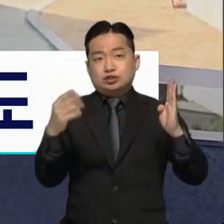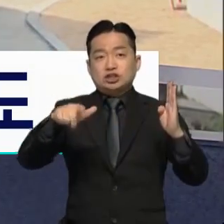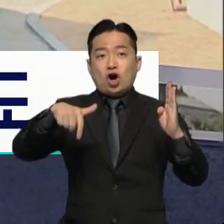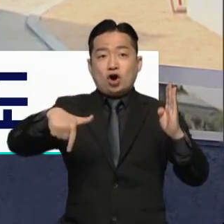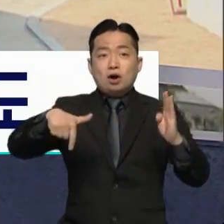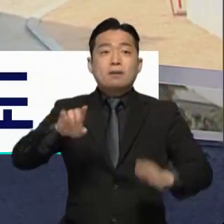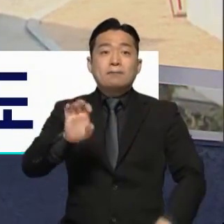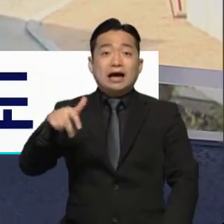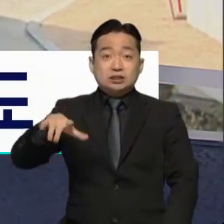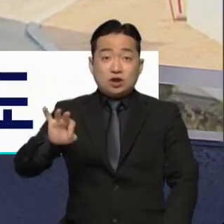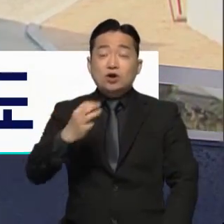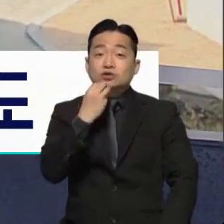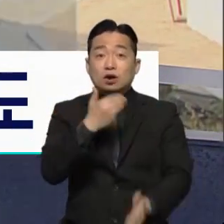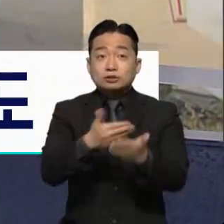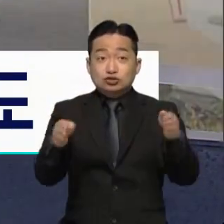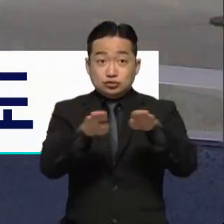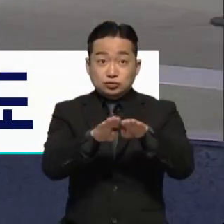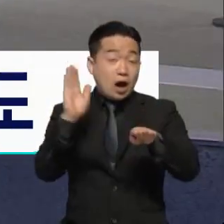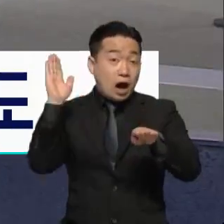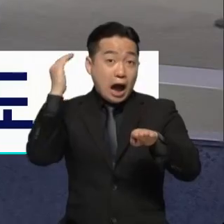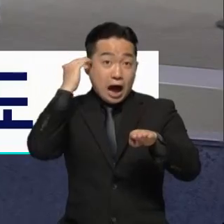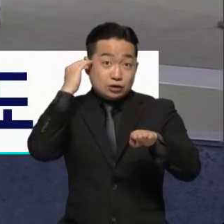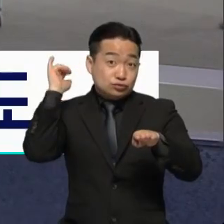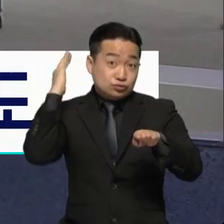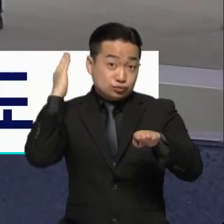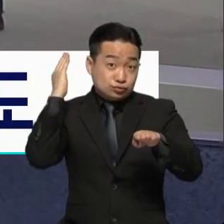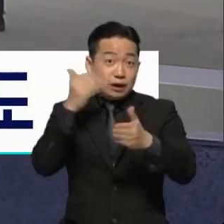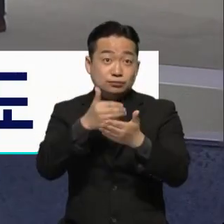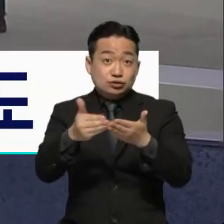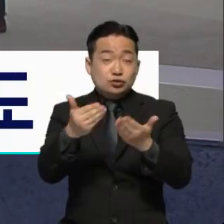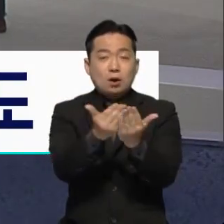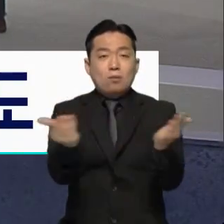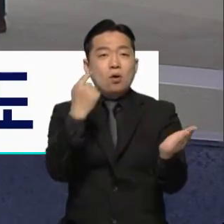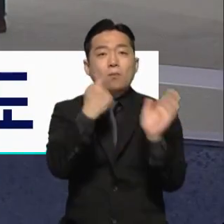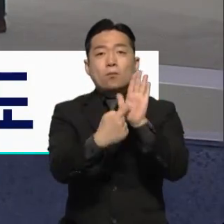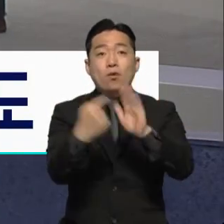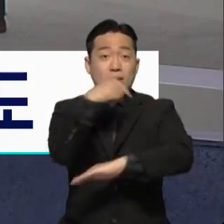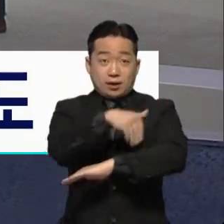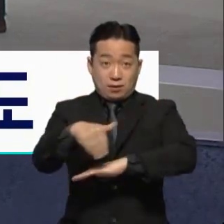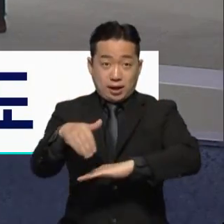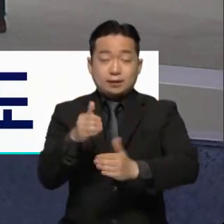서울미술관은 한국근현대 미술 걸작들을 선보입니다. 이주상 기자입니다.